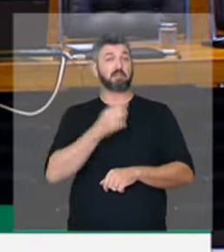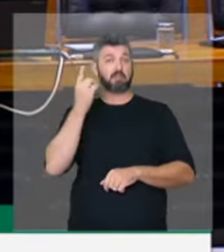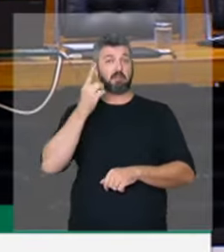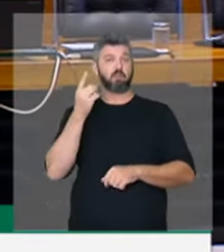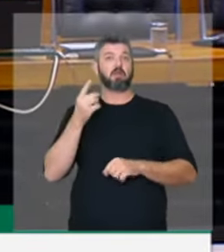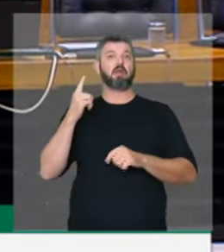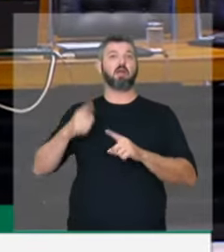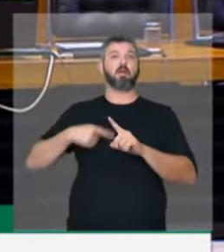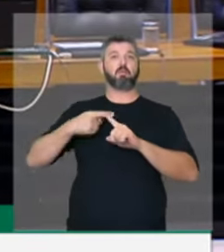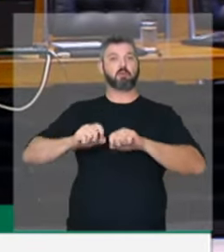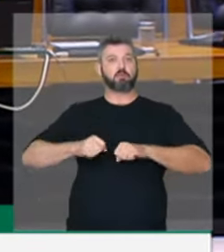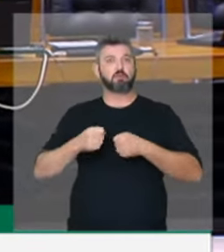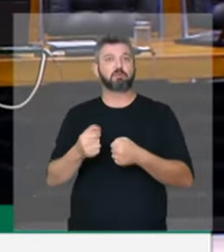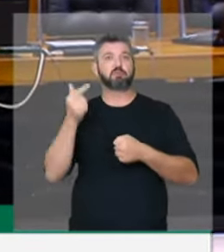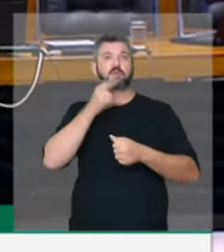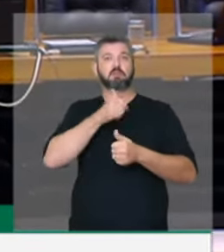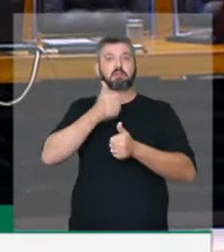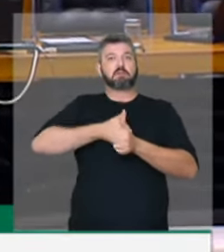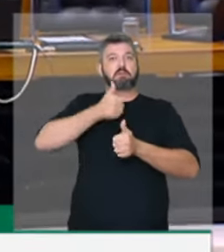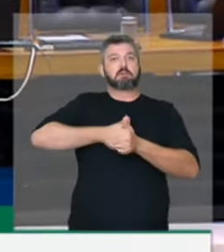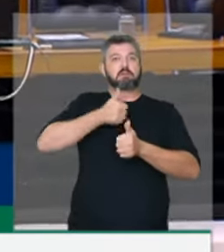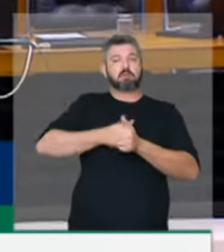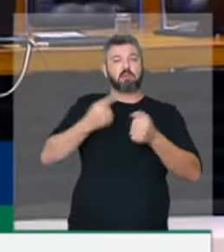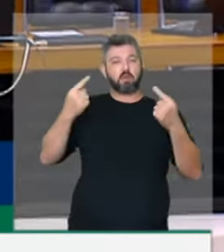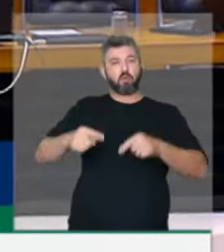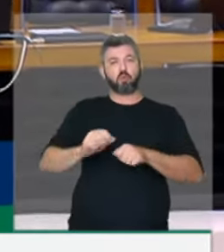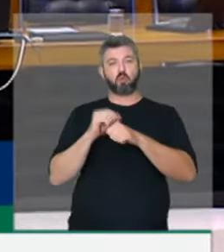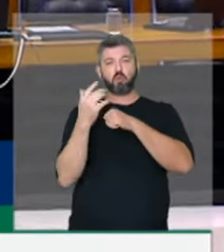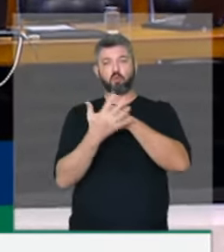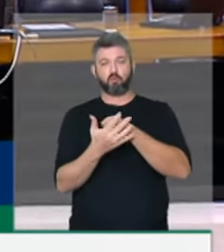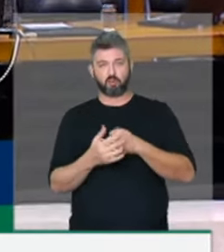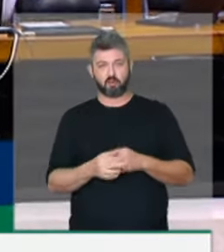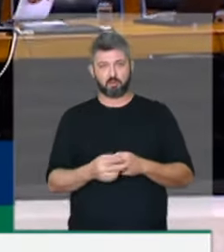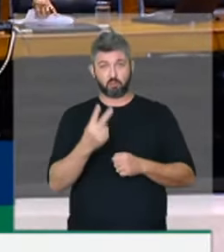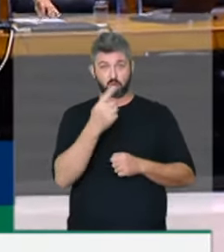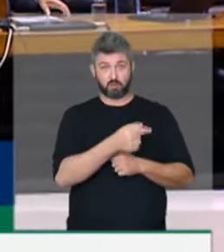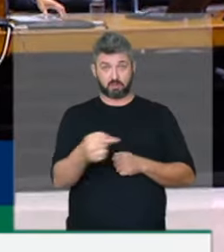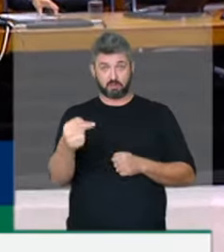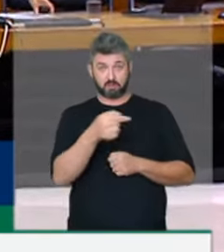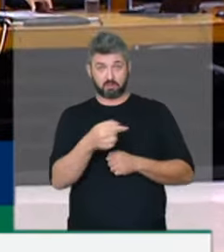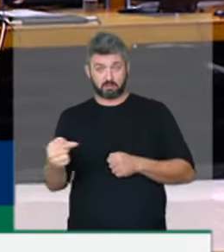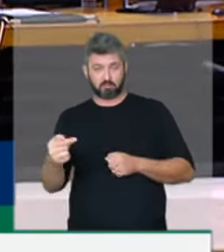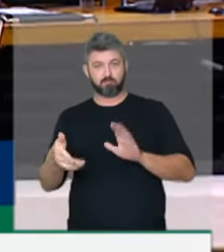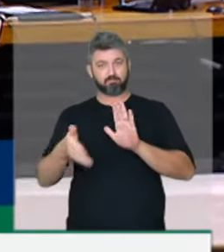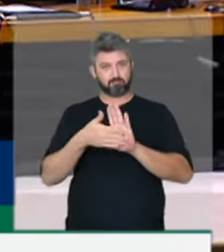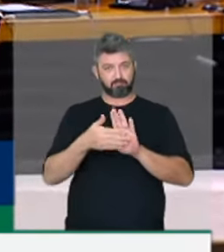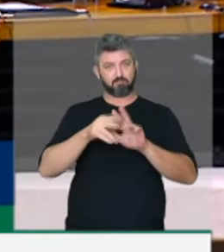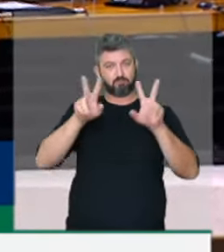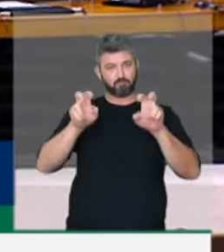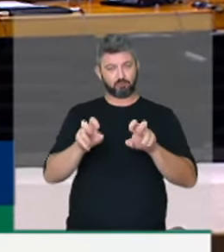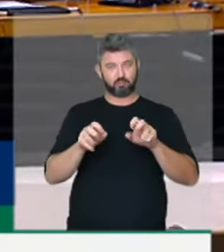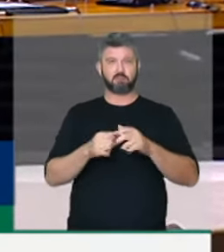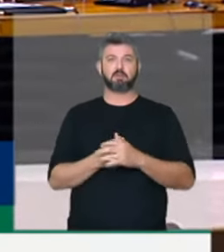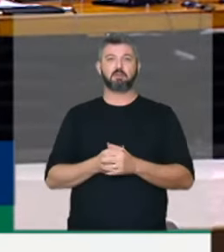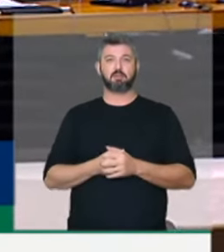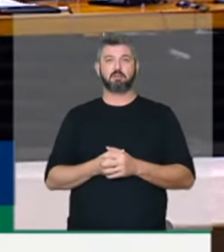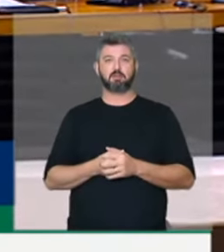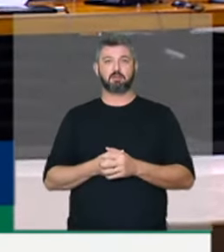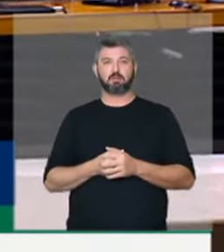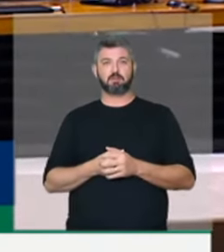OS ESFORÇOS PARA PODER ENFRENTAR É COVID. E ESSA VAI SER A AGENDA DAS COMISSÕES E TAMBÉM DO PLENÁRIO. COMEÇANDO POR HOJE, DEPUTADOS